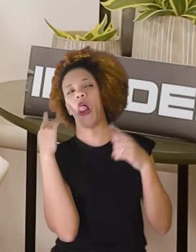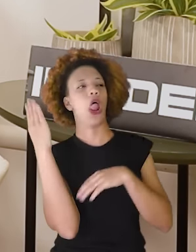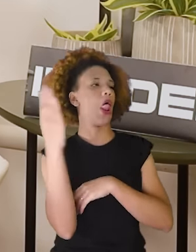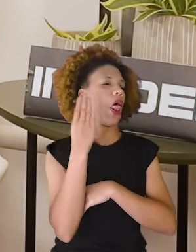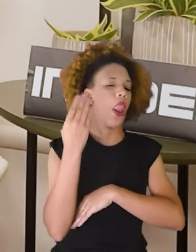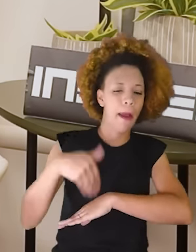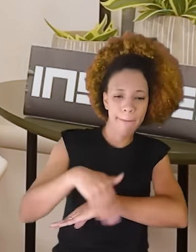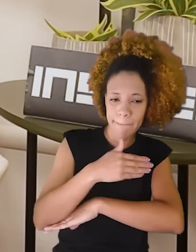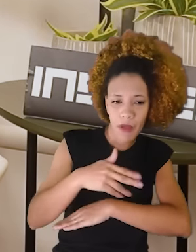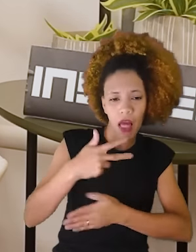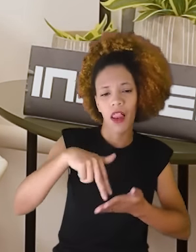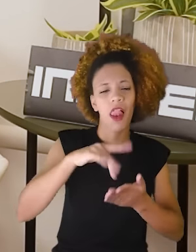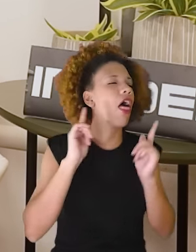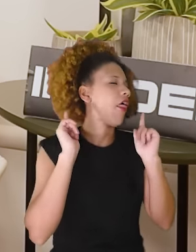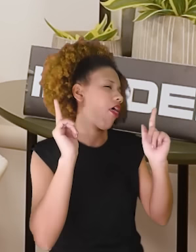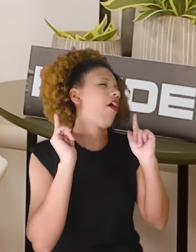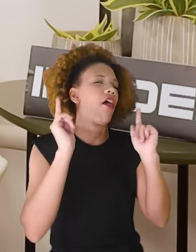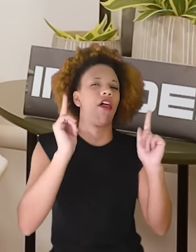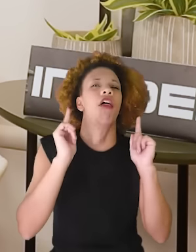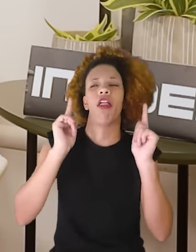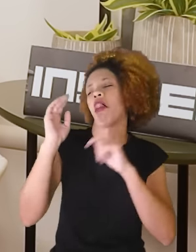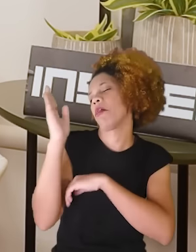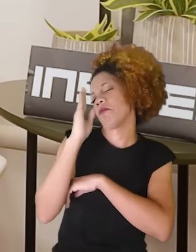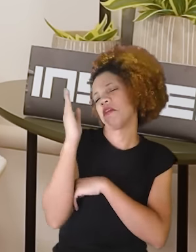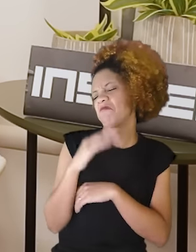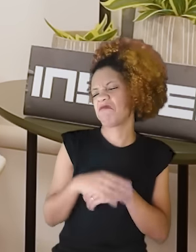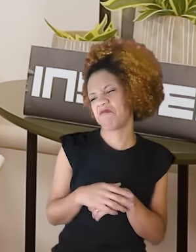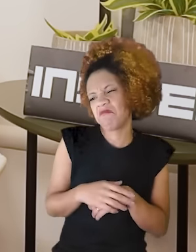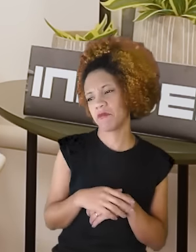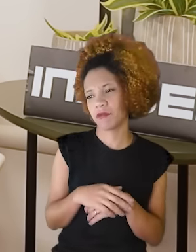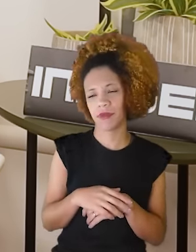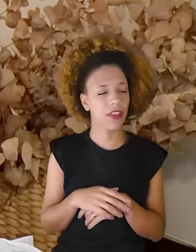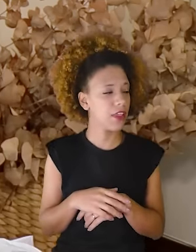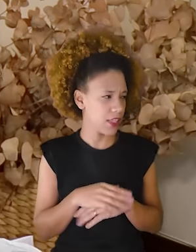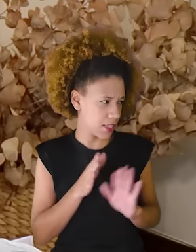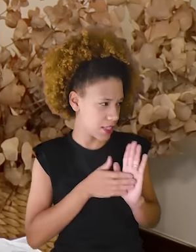eu vou para para láa fico doidão não ligo não cara de verdade tu fazia o quê você era publicitário